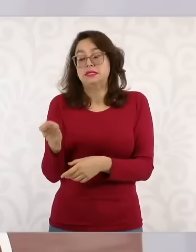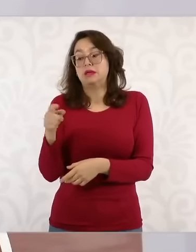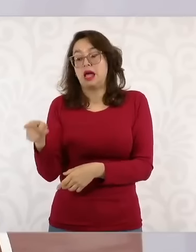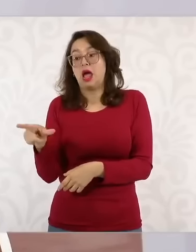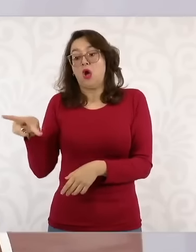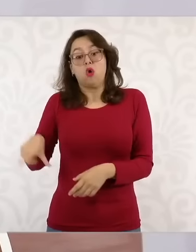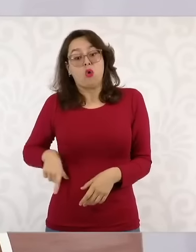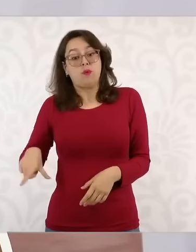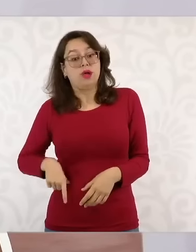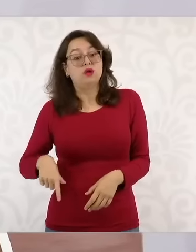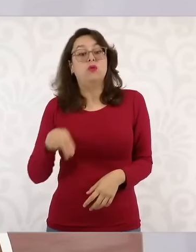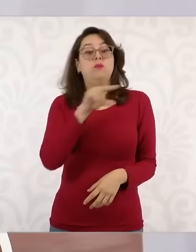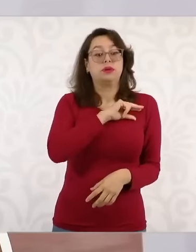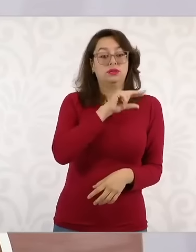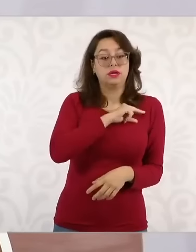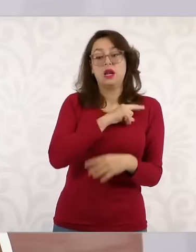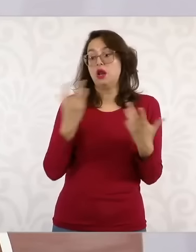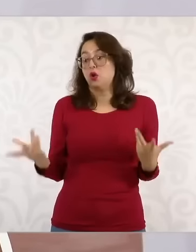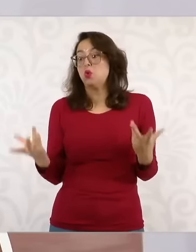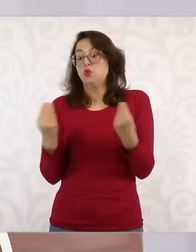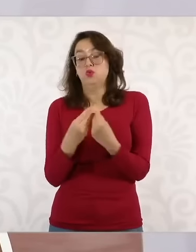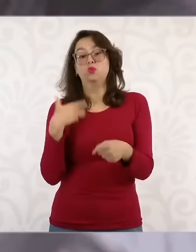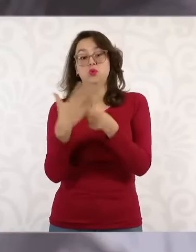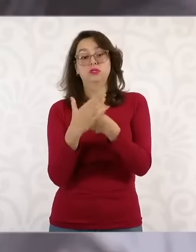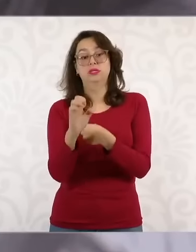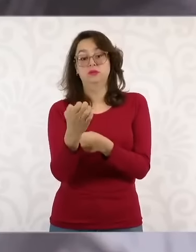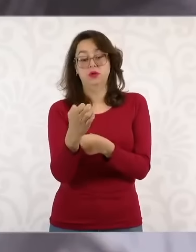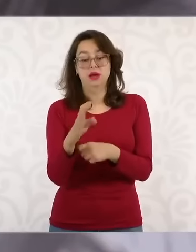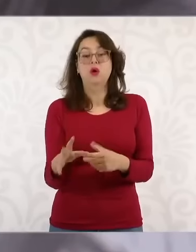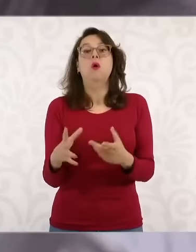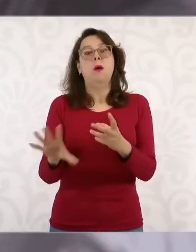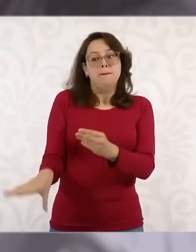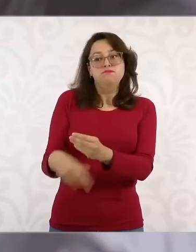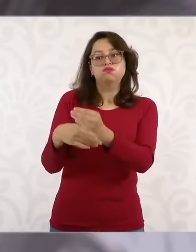la presidenta instruyó también va a haber otra convocatoria en enero, es complementar la demanda